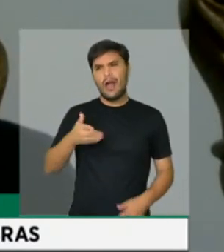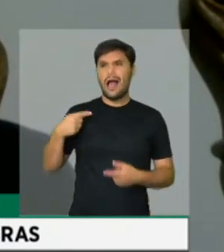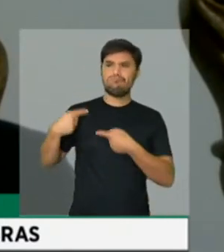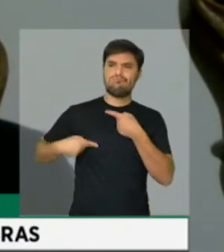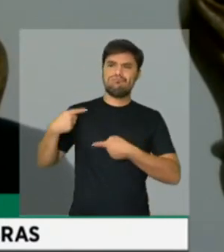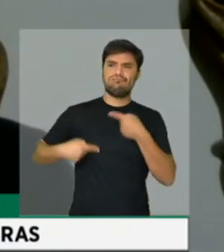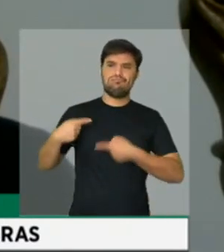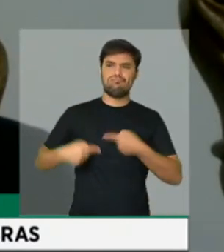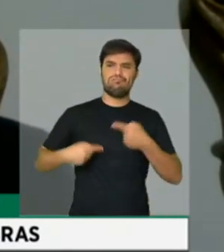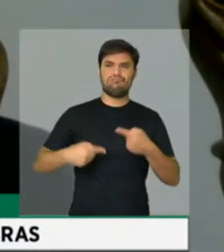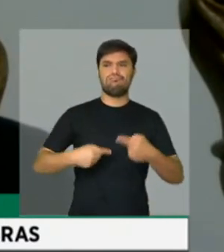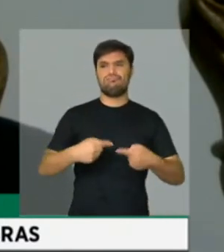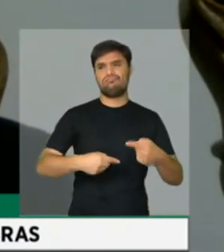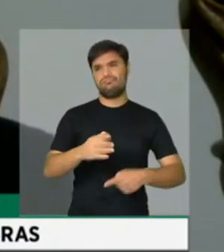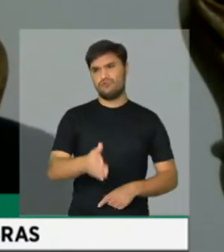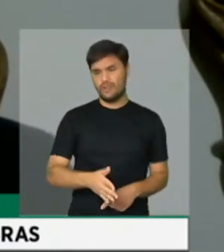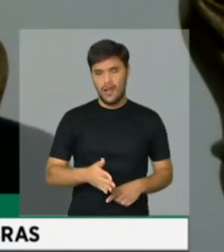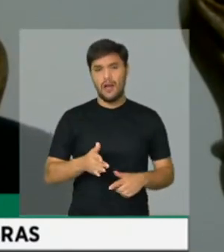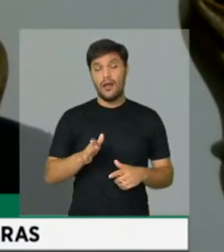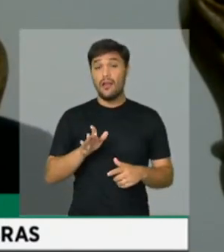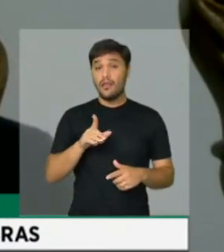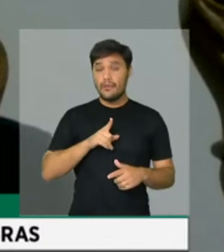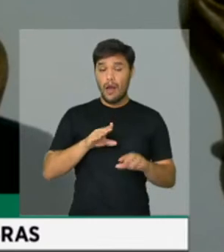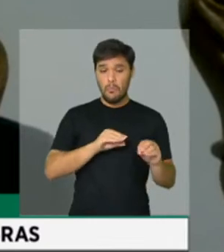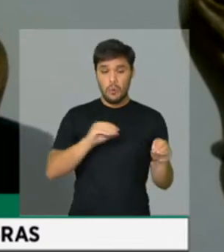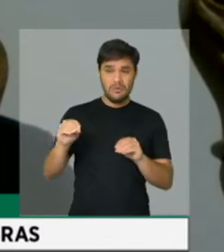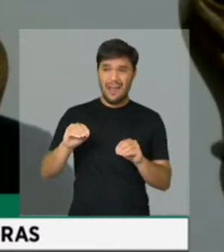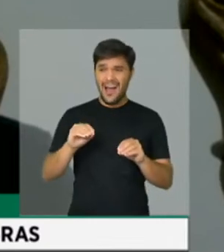ÁUDIO] -- [PRESIDENTE]: ORIENTAÇÃO DE BANCADA. COMO